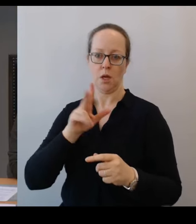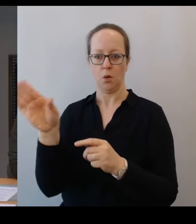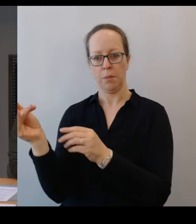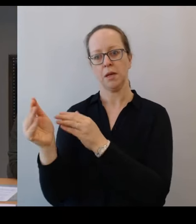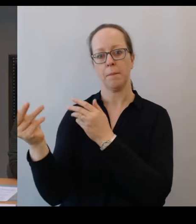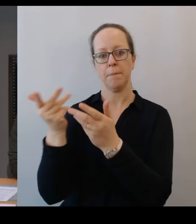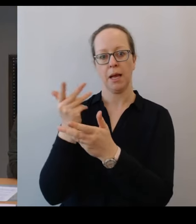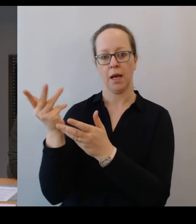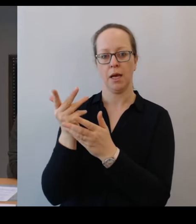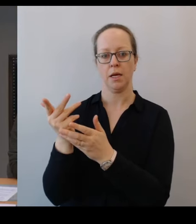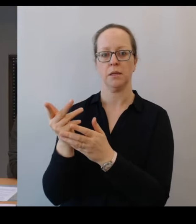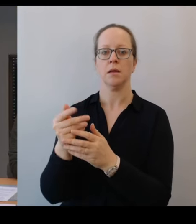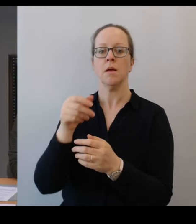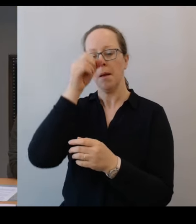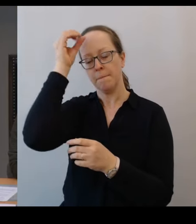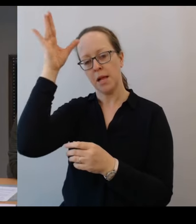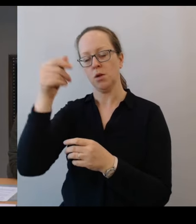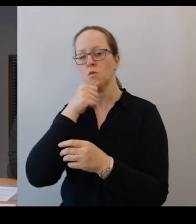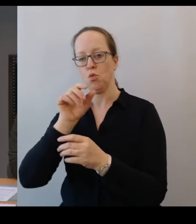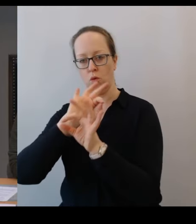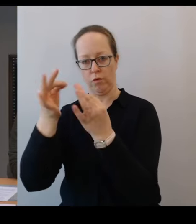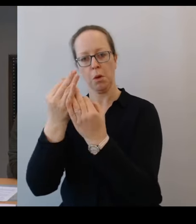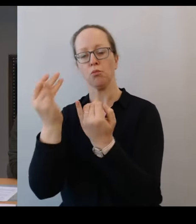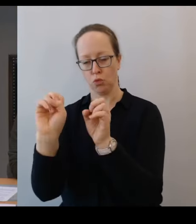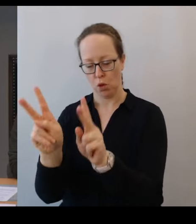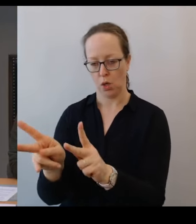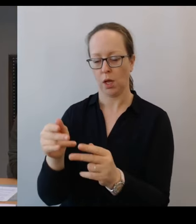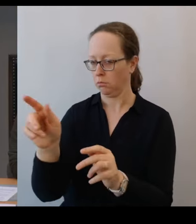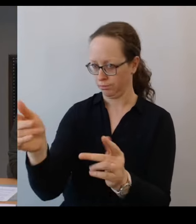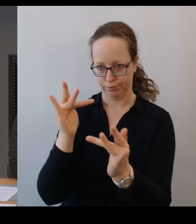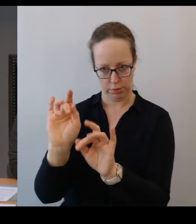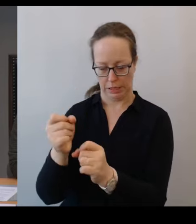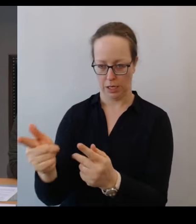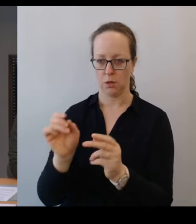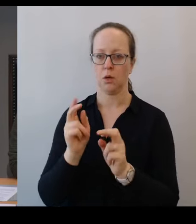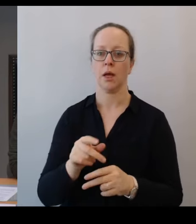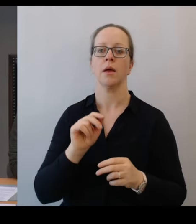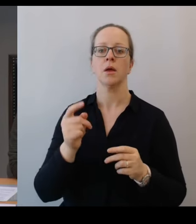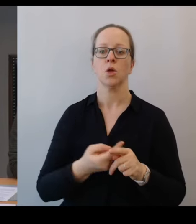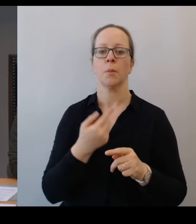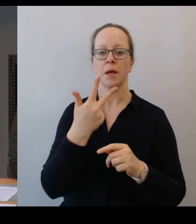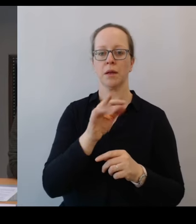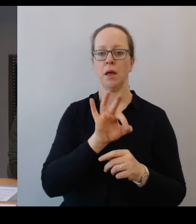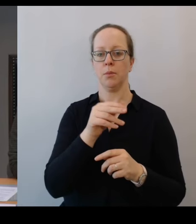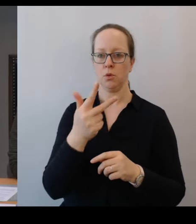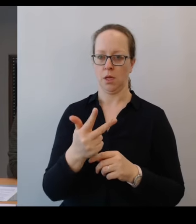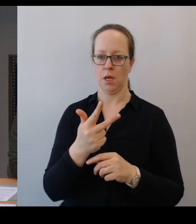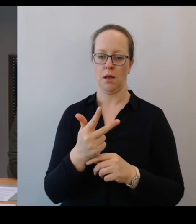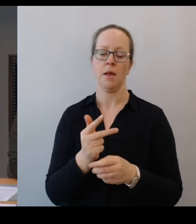rufe auf die laufende Nummer 3.3, die Priorität der Fraktion Die Linke, das ist der Tagesordnungspunkt 22, eine